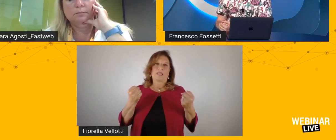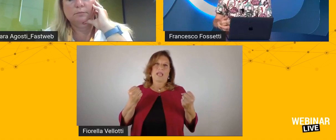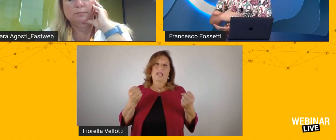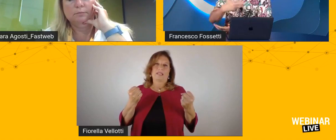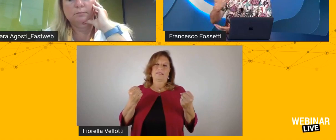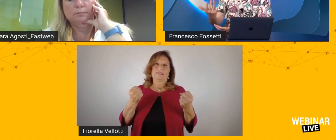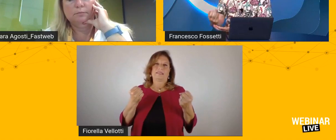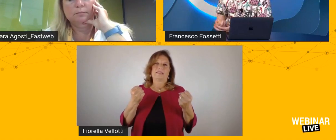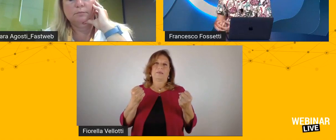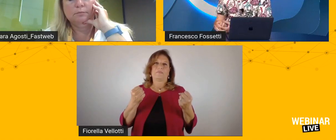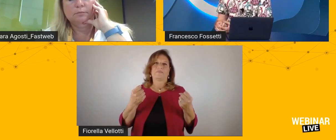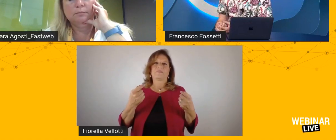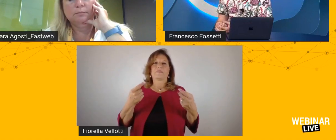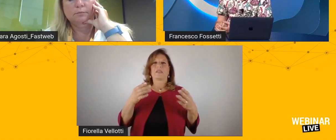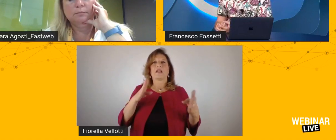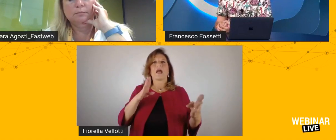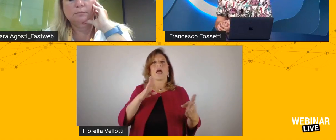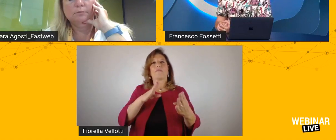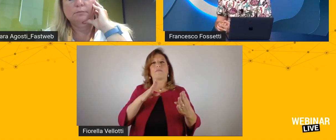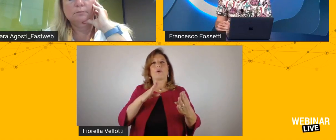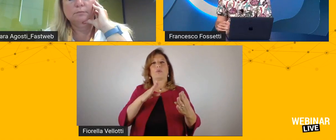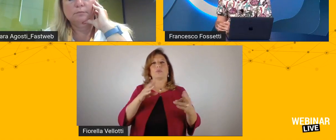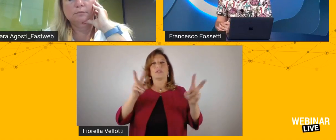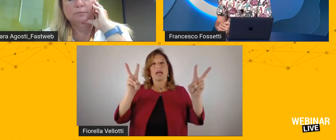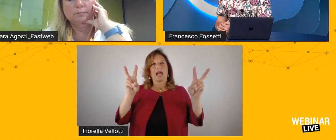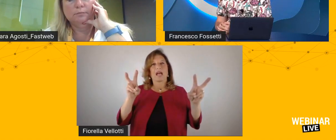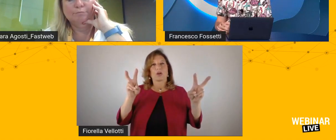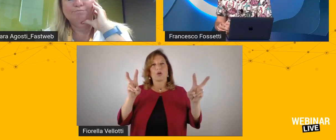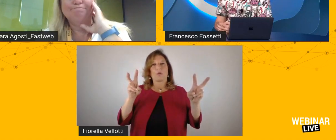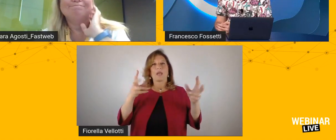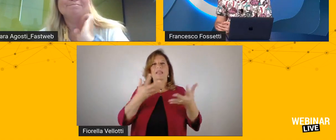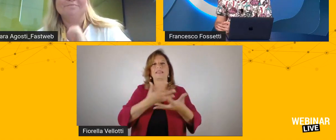potenti sul fronte insomma